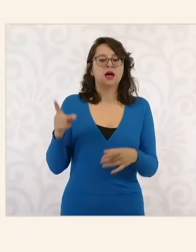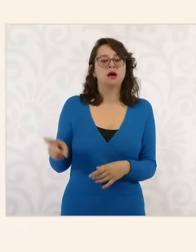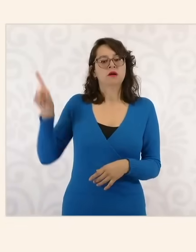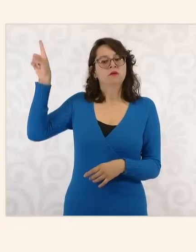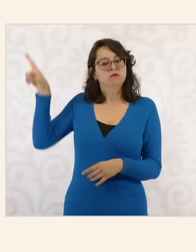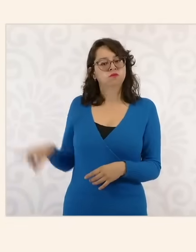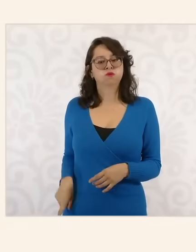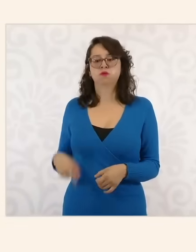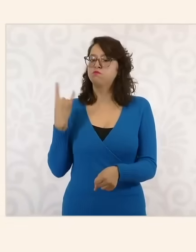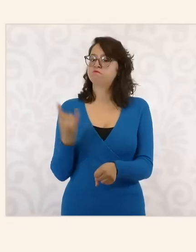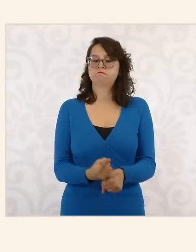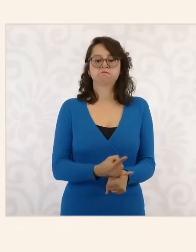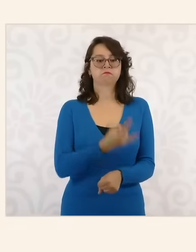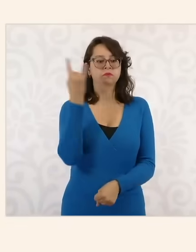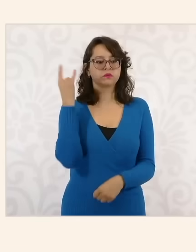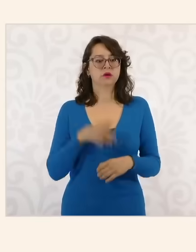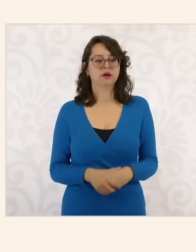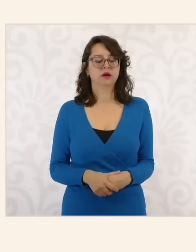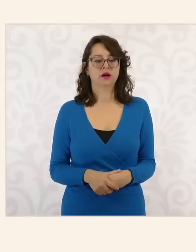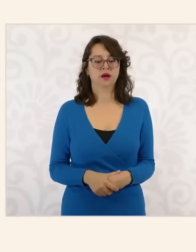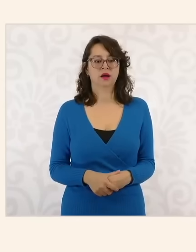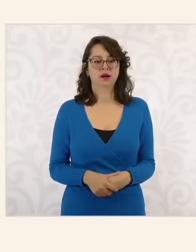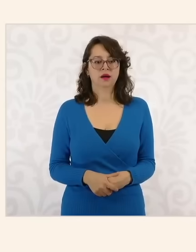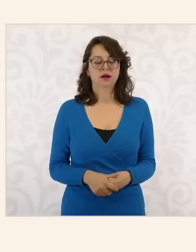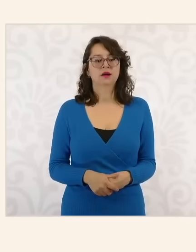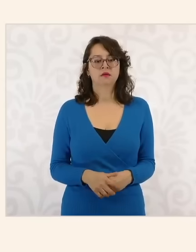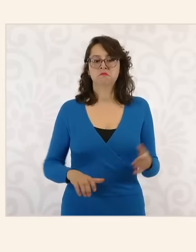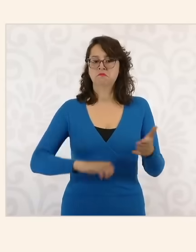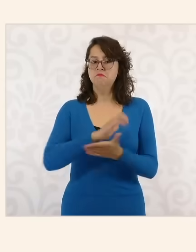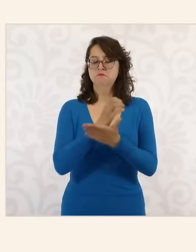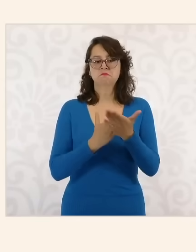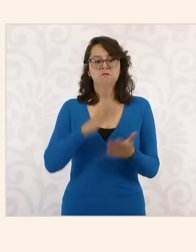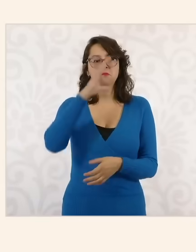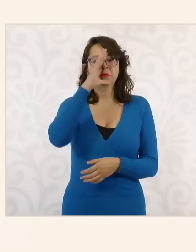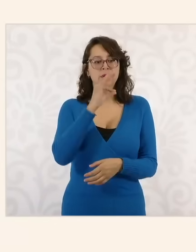han entregado en orden de cuánto han incumplido su contrato. Algunos tienen poquitas piezas,